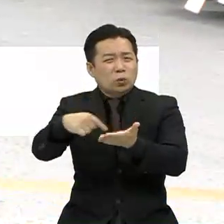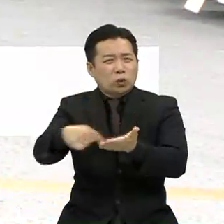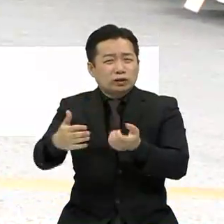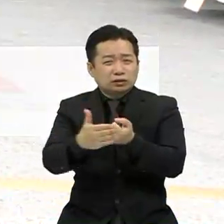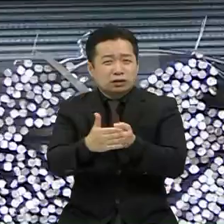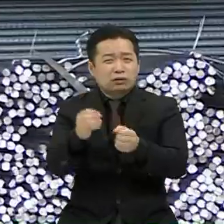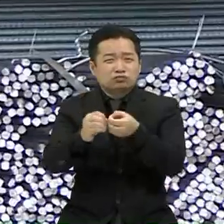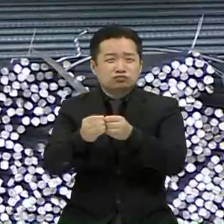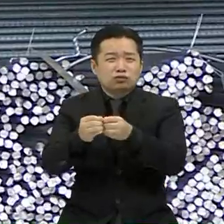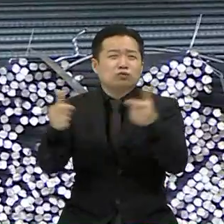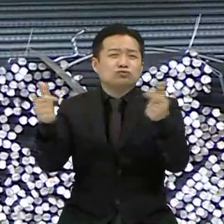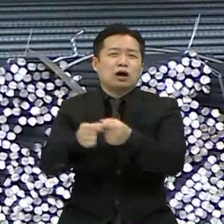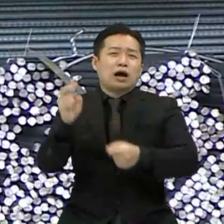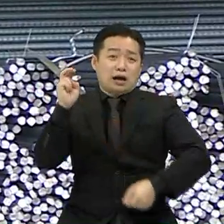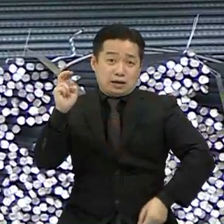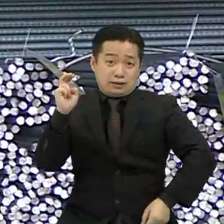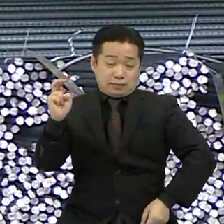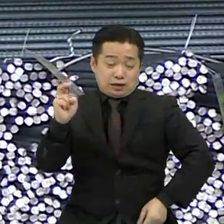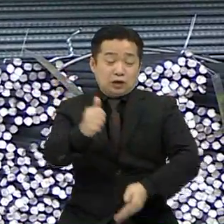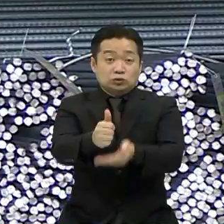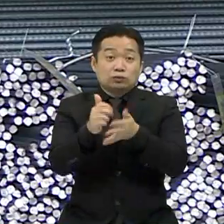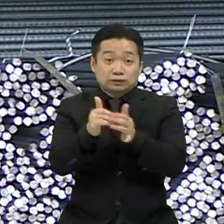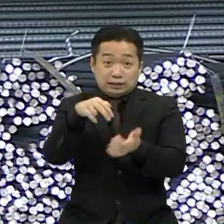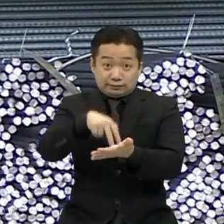이럴 경우 소비자에게 제품 가격과 전기료